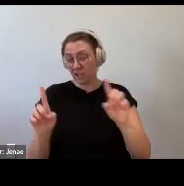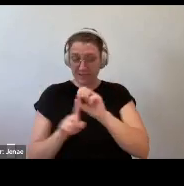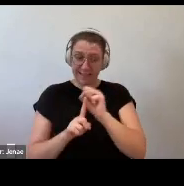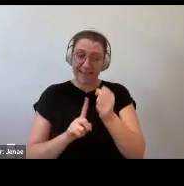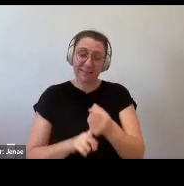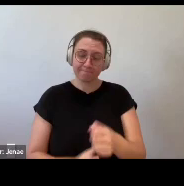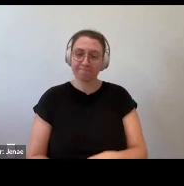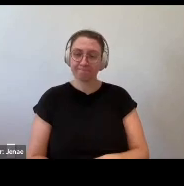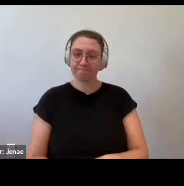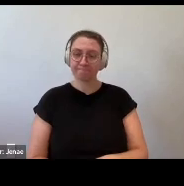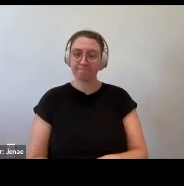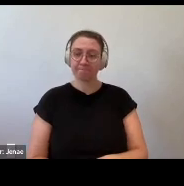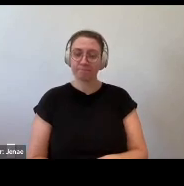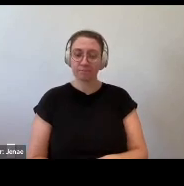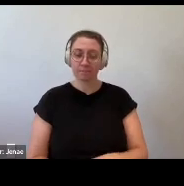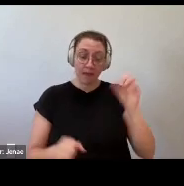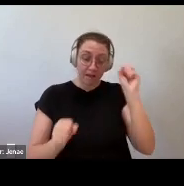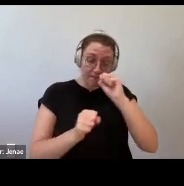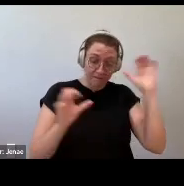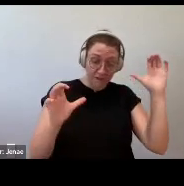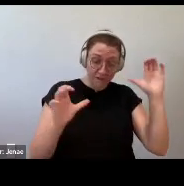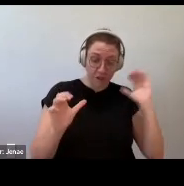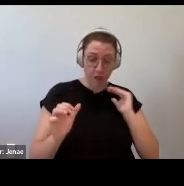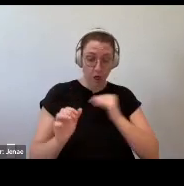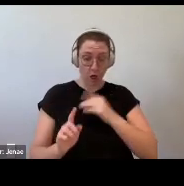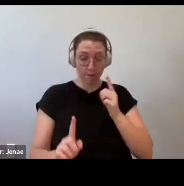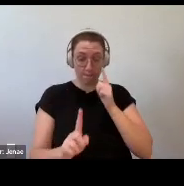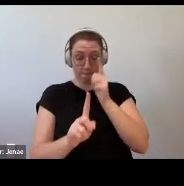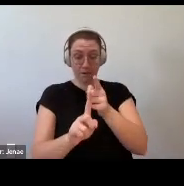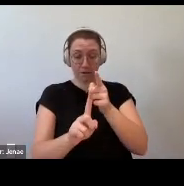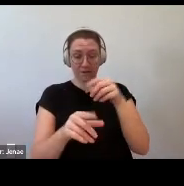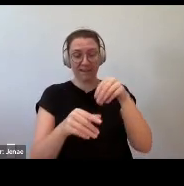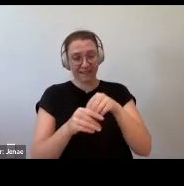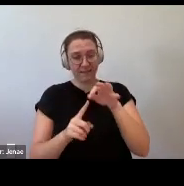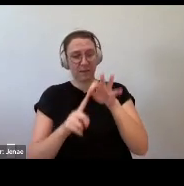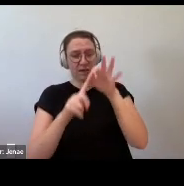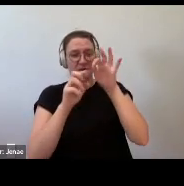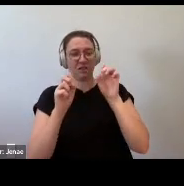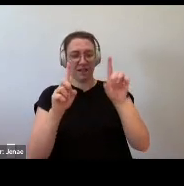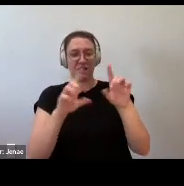Junto con esta visión, nuestra misión en la división de educación especial es lo que,